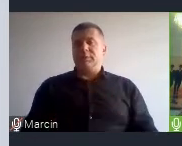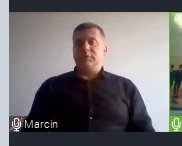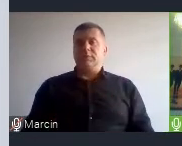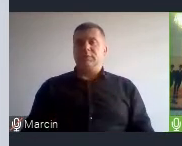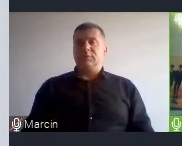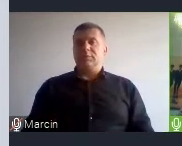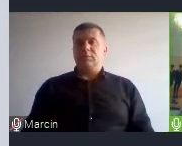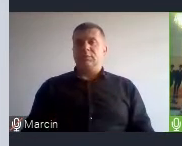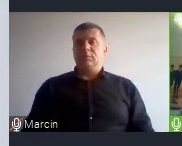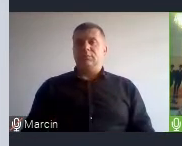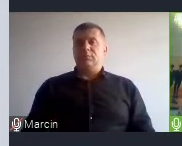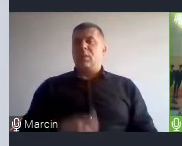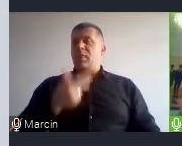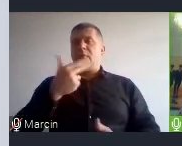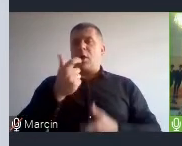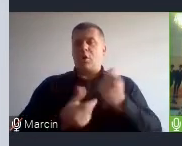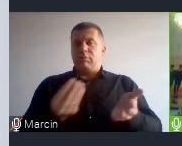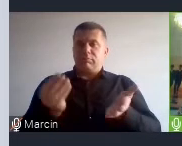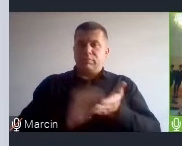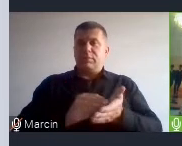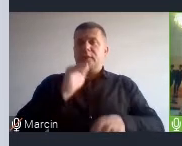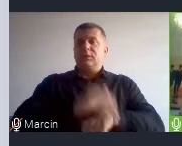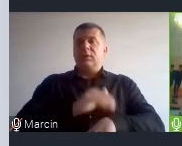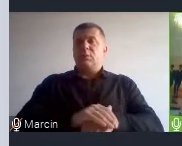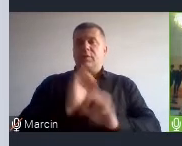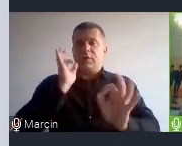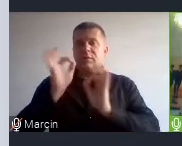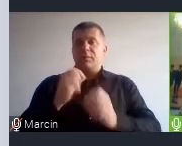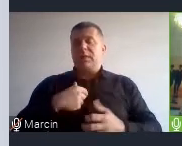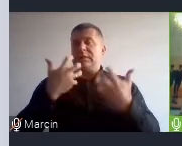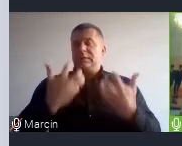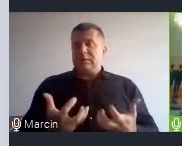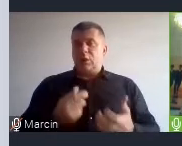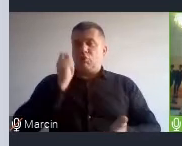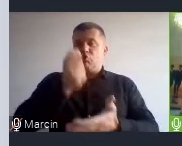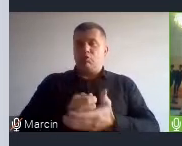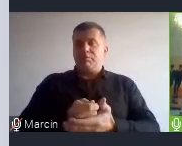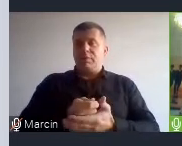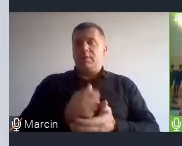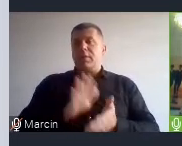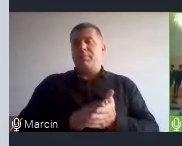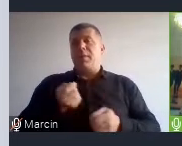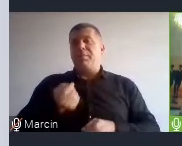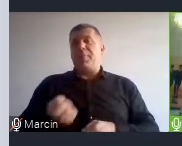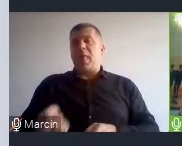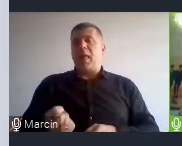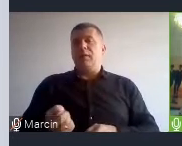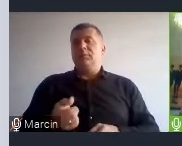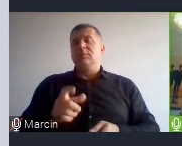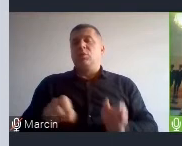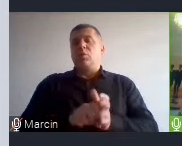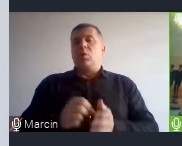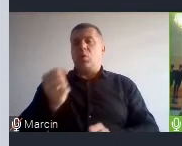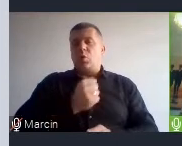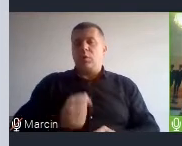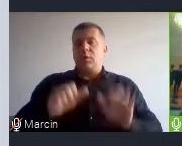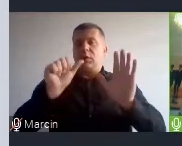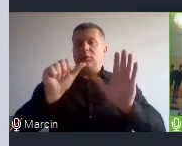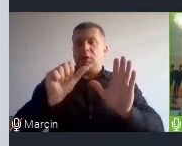Żeby nie umieszczać informacji w zamówieniu o tym, że chcecie Państwo kupić piec gastronomiczny, sześciopółkowy,